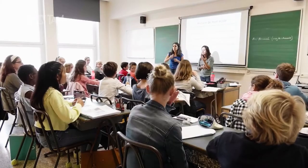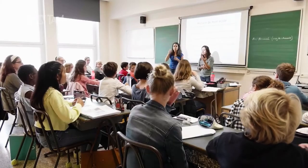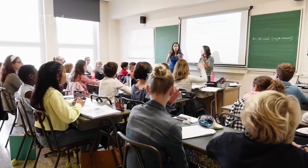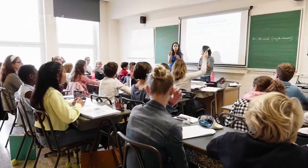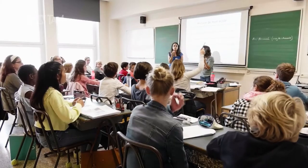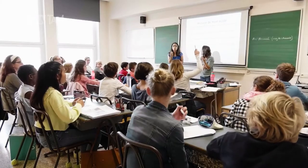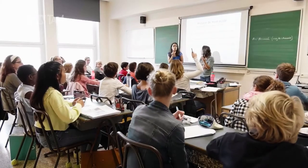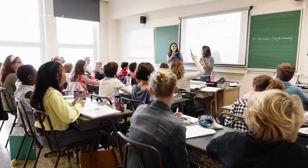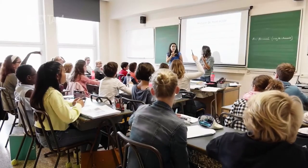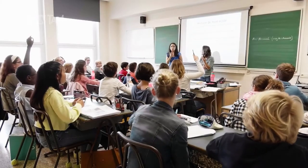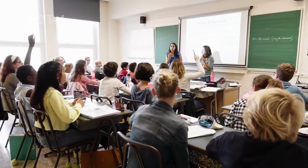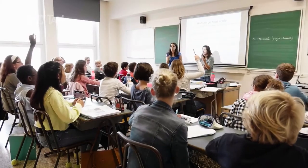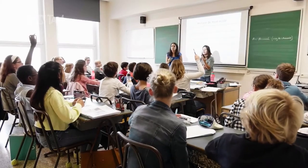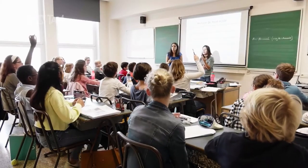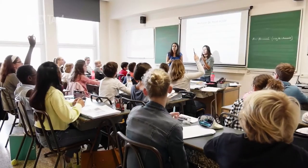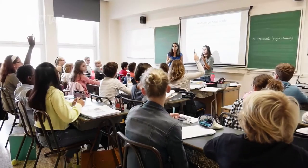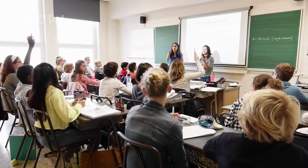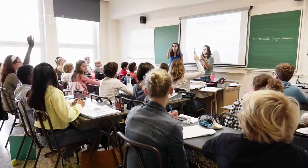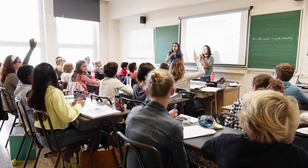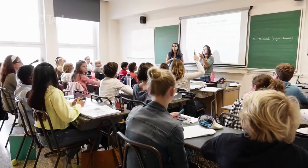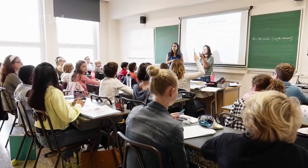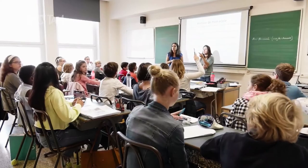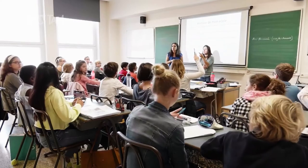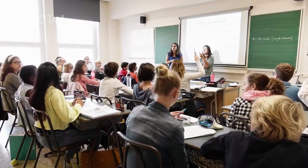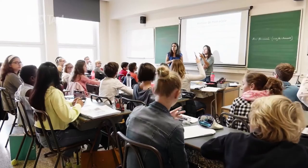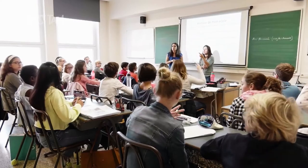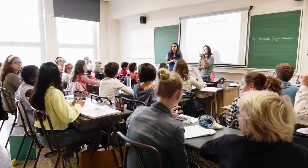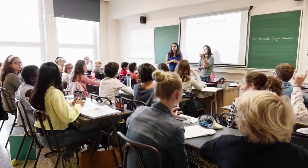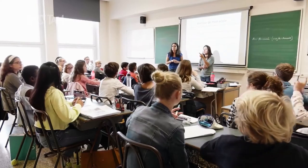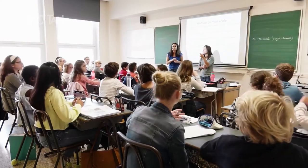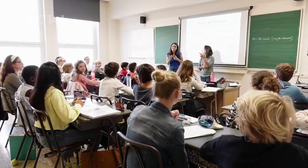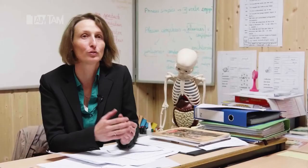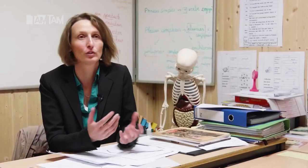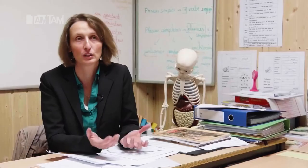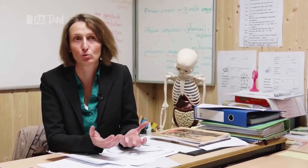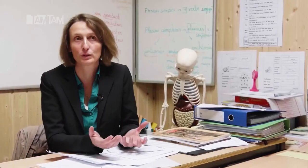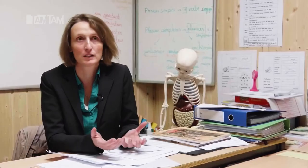Le vœu est d'inclure des petits groupes d'élèves sourds et malentendants dans des groupes classes